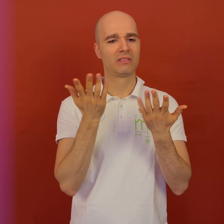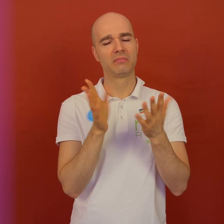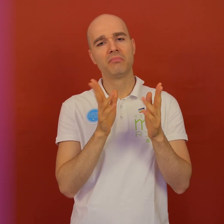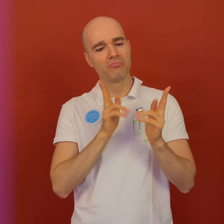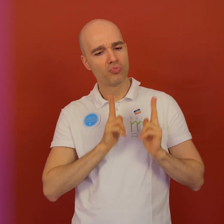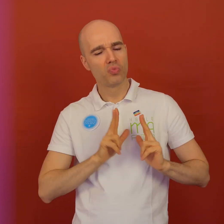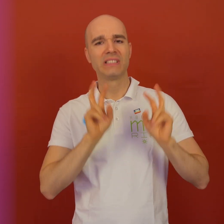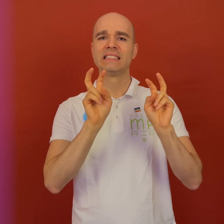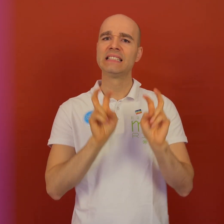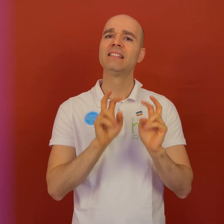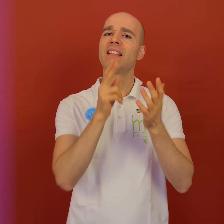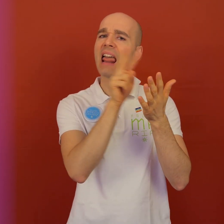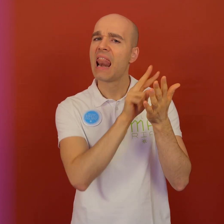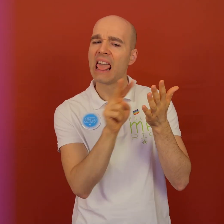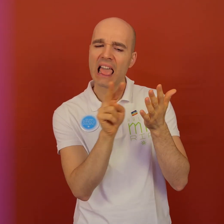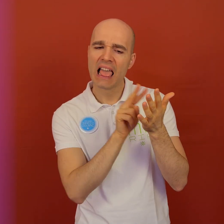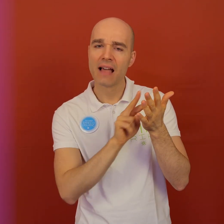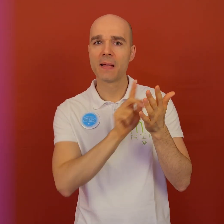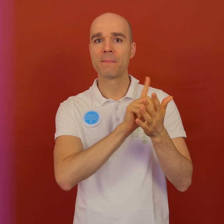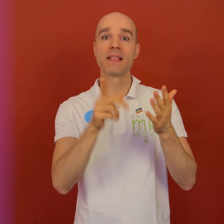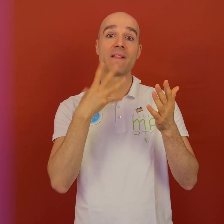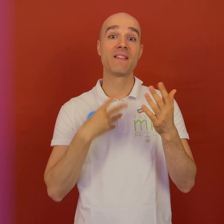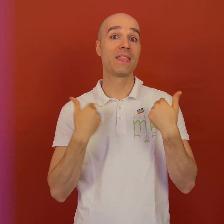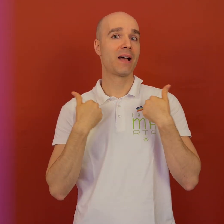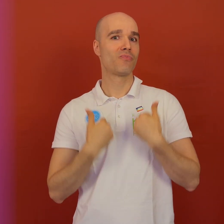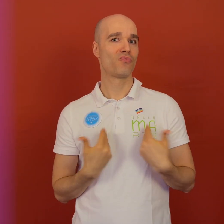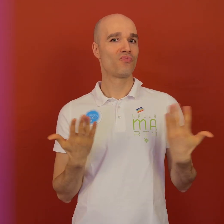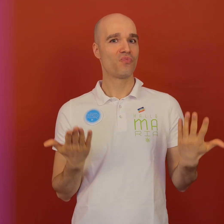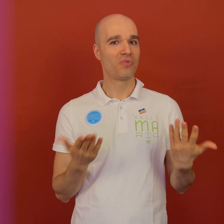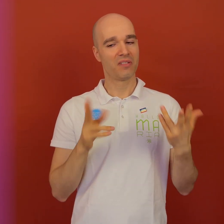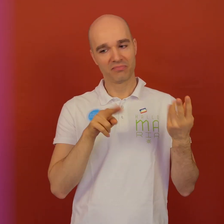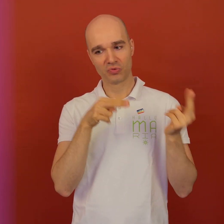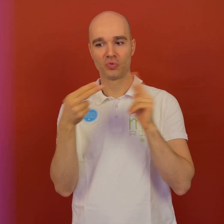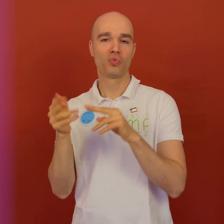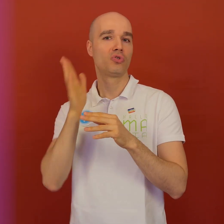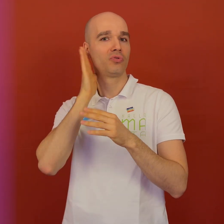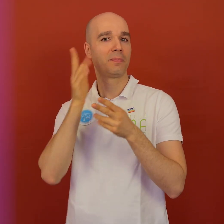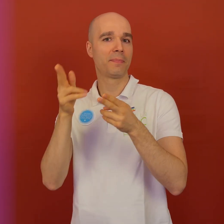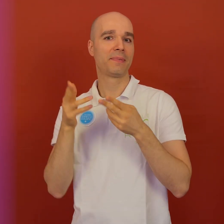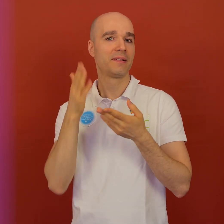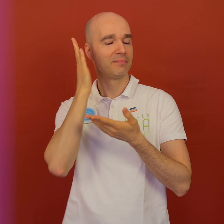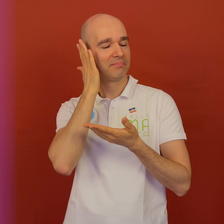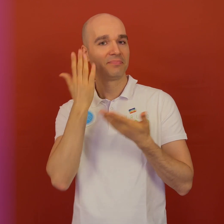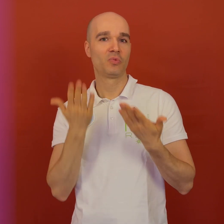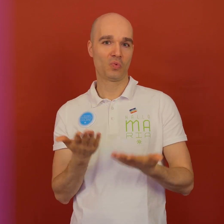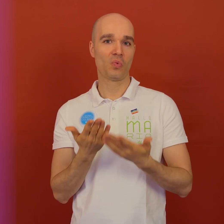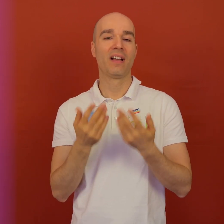gehe kurz einer ruhigen Tätigkeit nach. Lies zum Beispiel ein Buch und wenn du wieder müde wirst, leg dich wieder ins Bett.